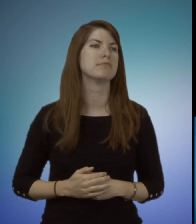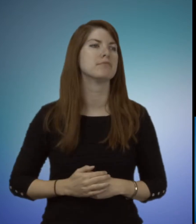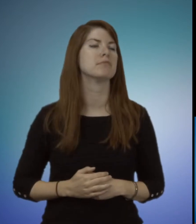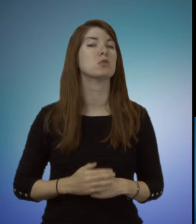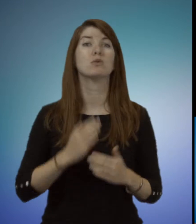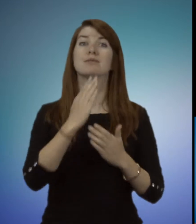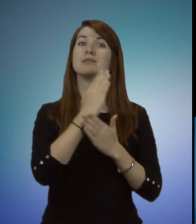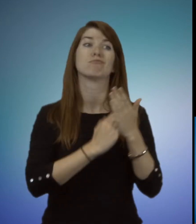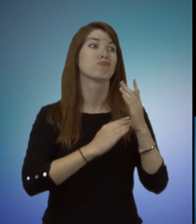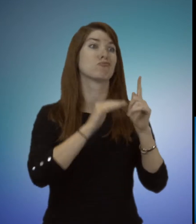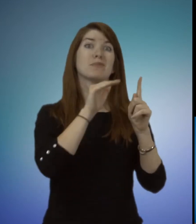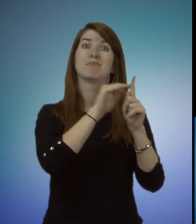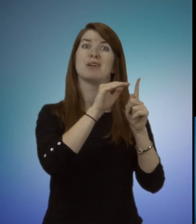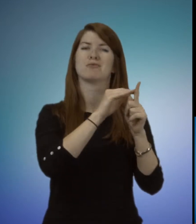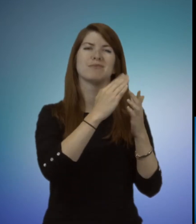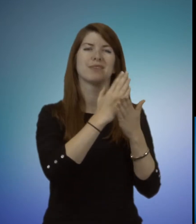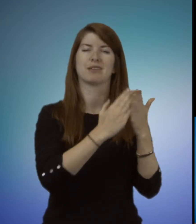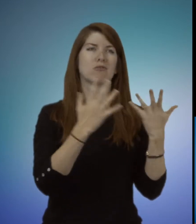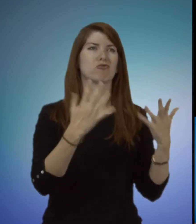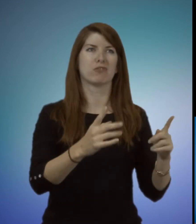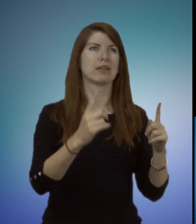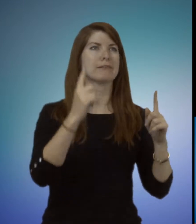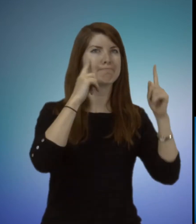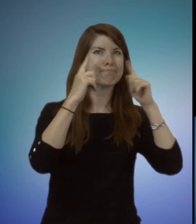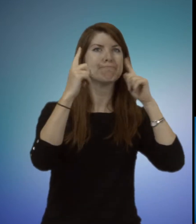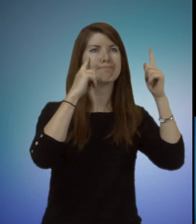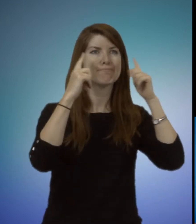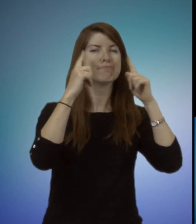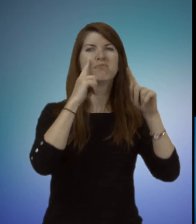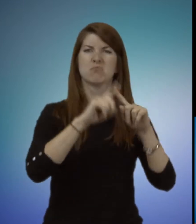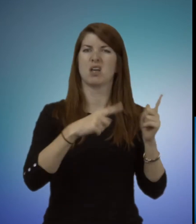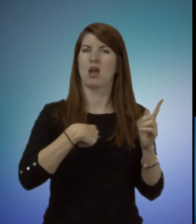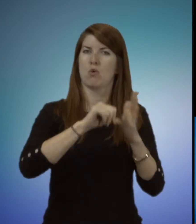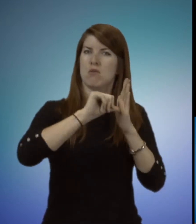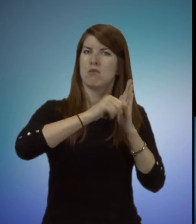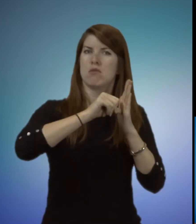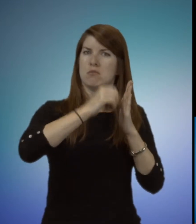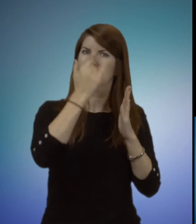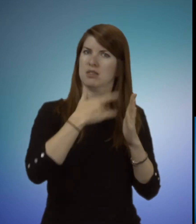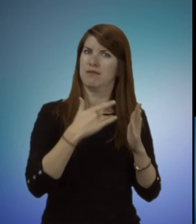Algunos recordatorios, y esto ya lo han escuchado, pero quiero reiterarlo porque creo que es importante.